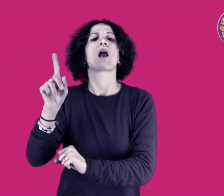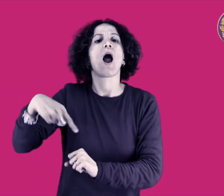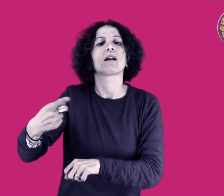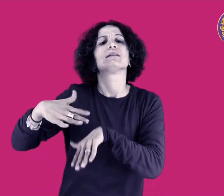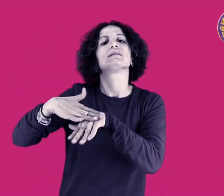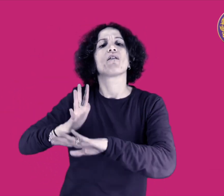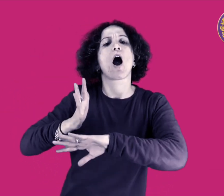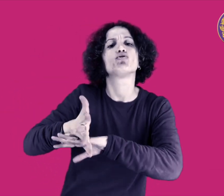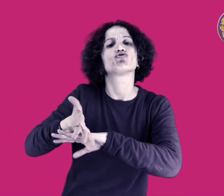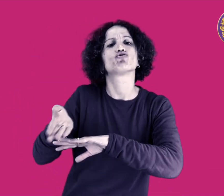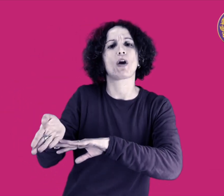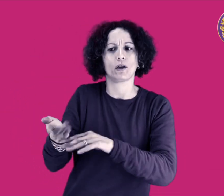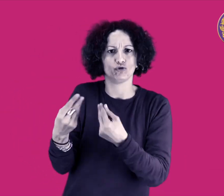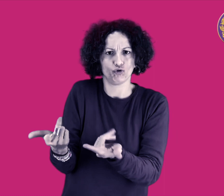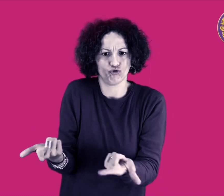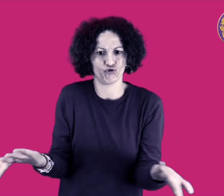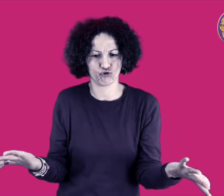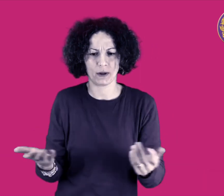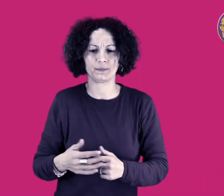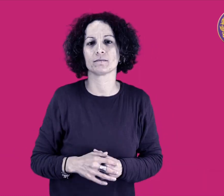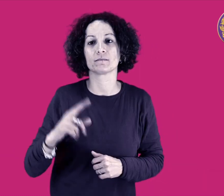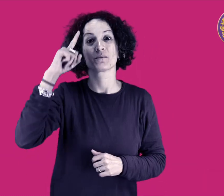Il quadro si fa ancora più scuro per l’iniquità di accesso ai servizi di supporto.